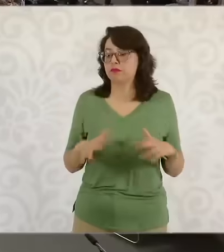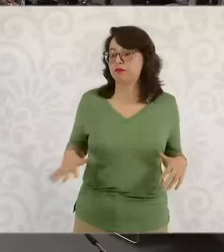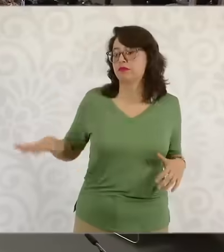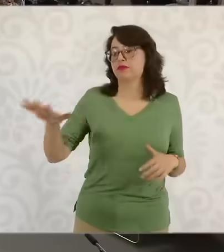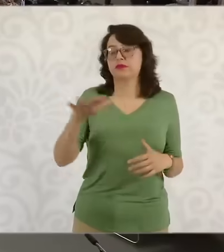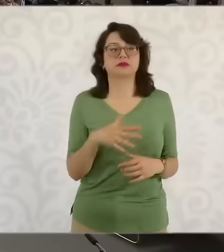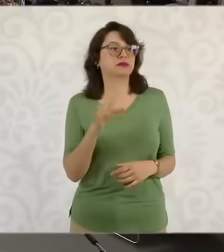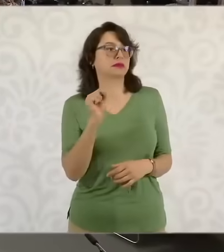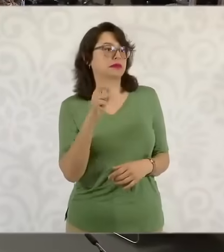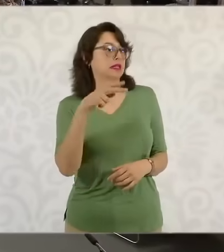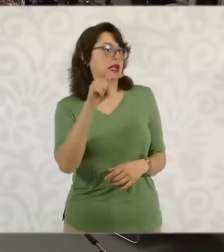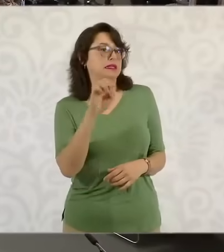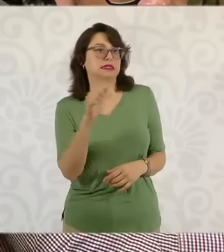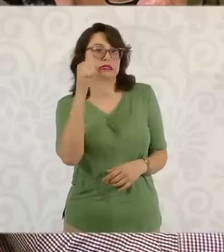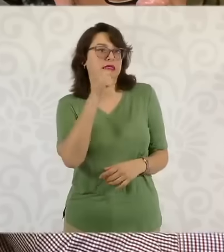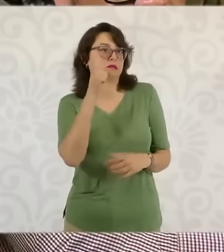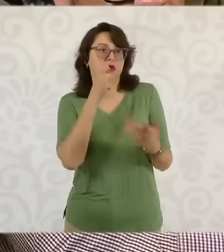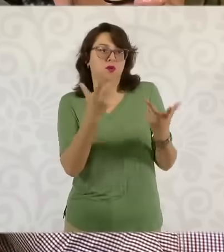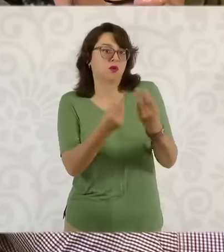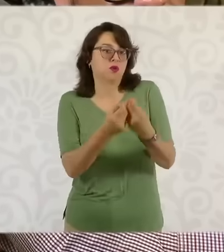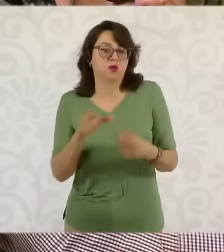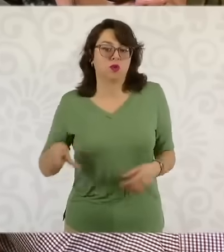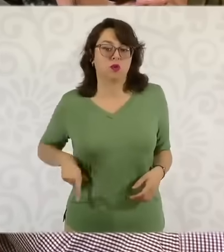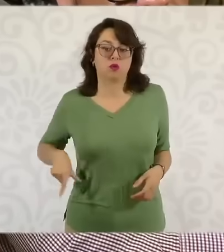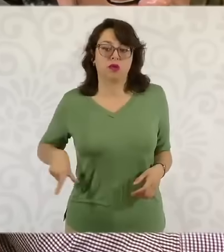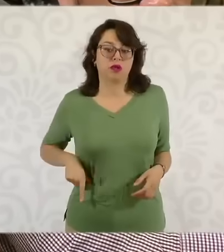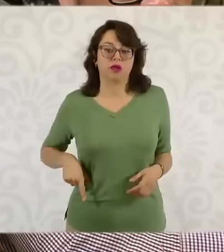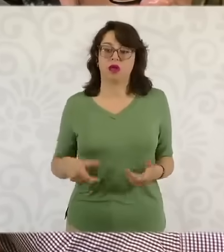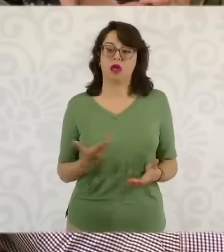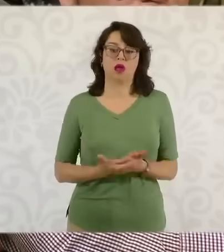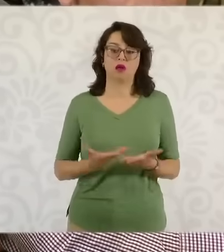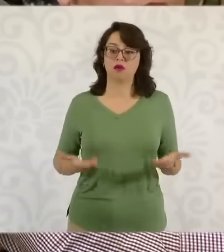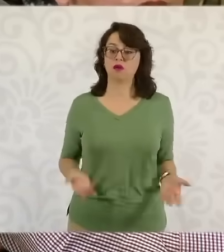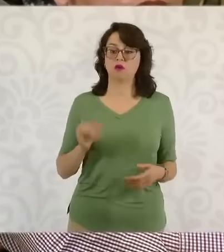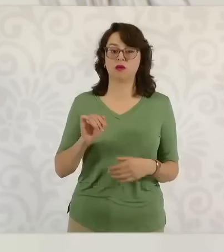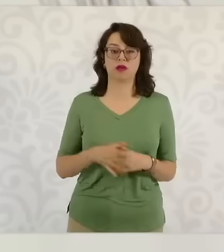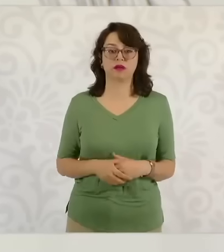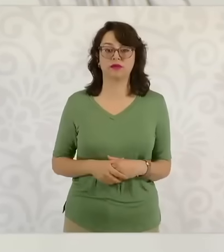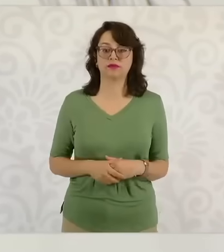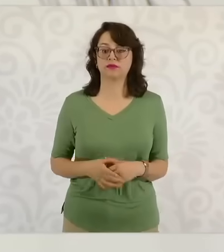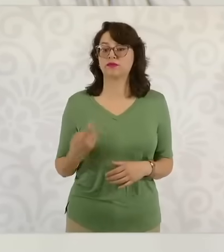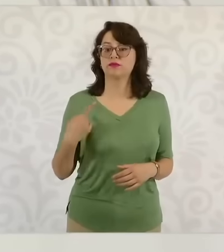con el sistema y cómo en estos tiempos iba a ser la excepción pero no es el con el PRI con el PAN